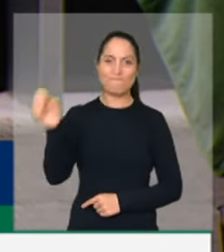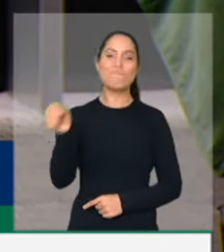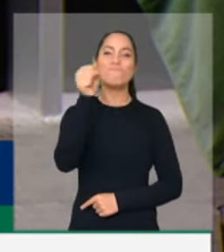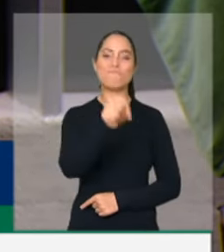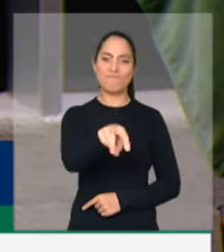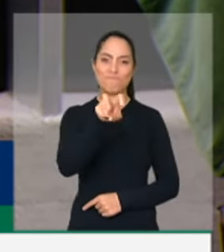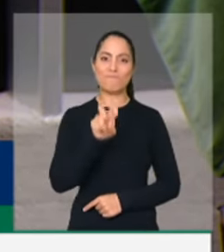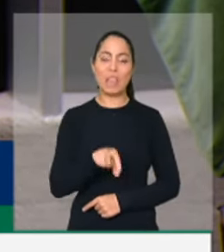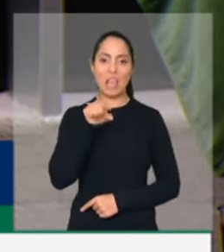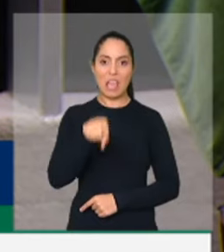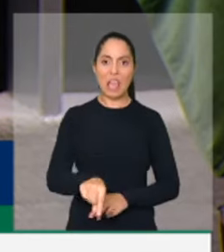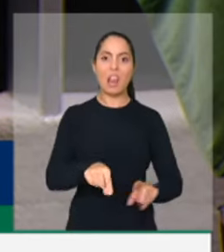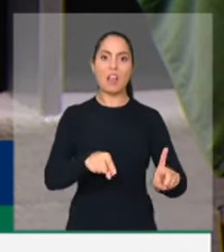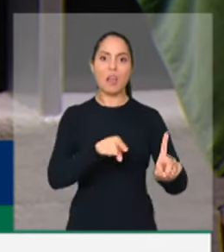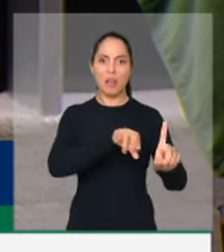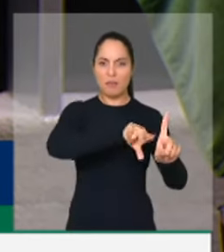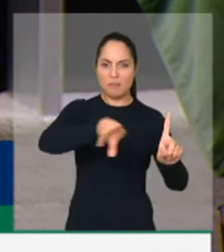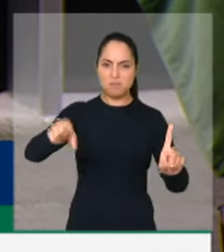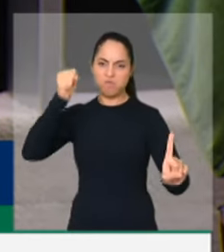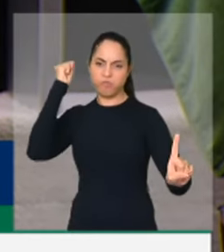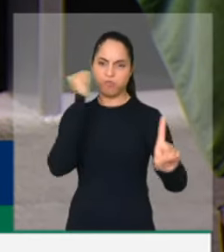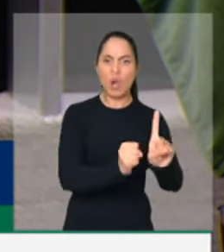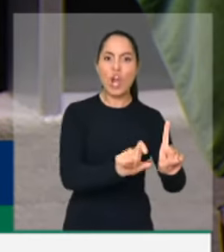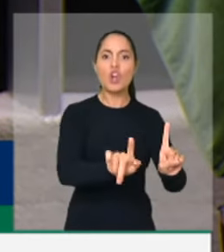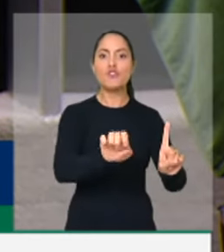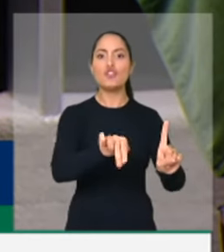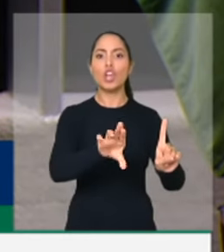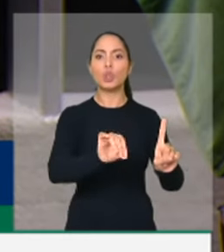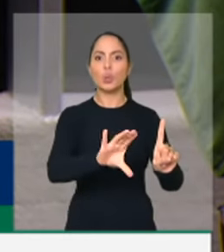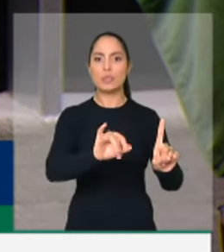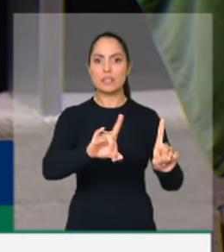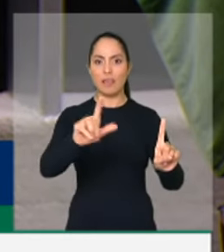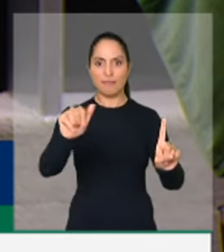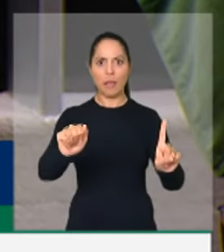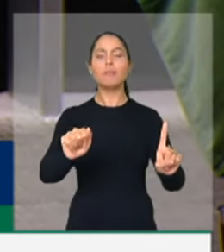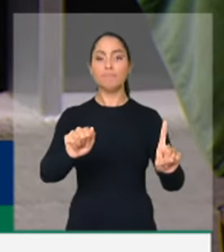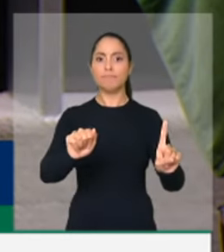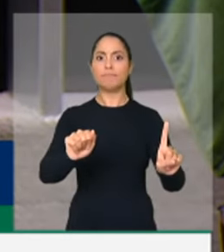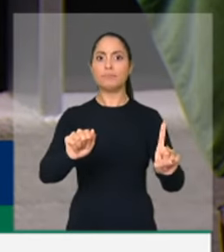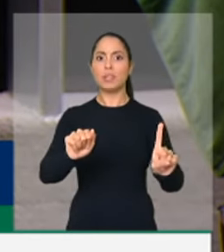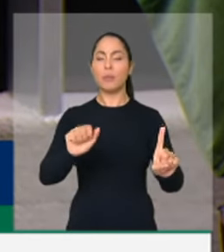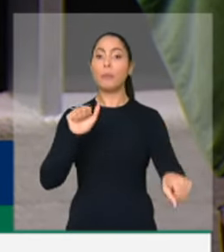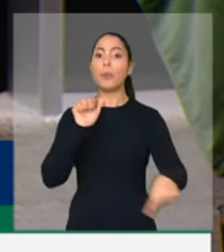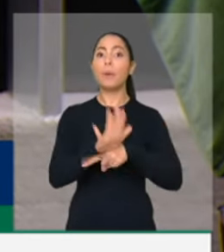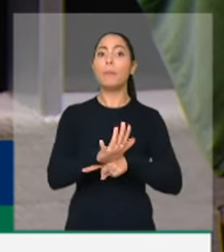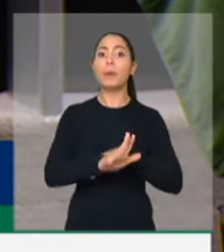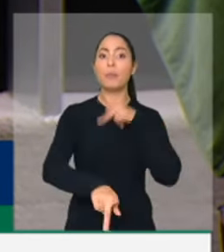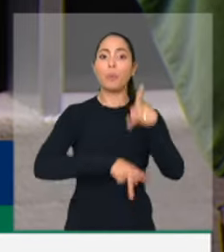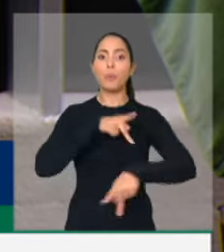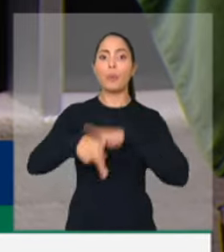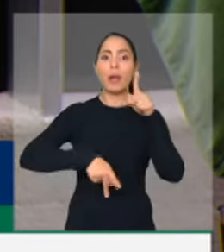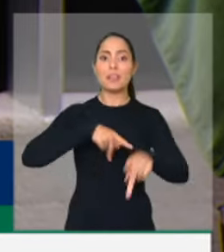SKMAND IMPEDINDO QUE O POVO BRASILEIRO DECIDISSE, EM 2018, LIVREMENTE O DESTINO DO SEU VOTO. FEZ UM GRANDE MAL É DEMOCRACIA. AGORA ELE TEM QUE